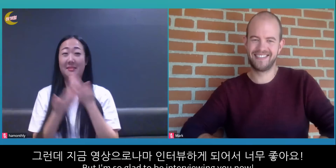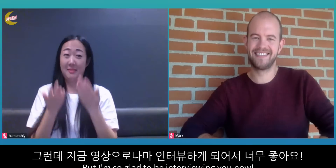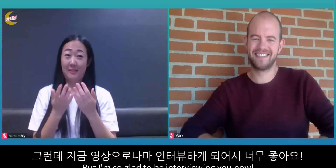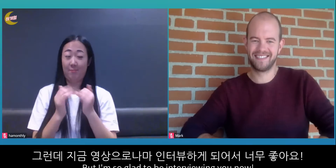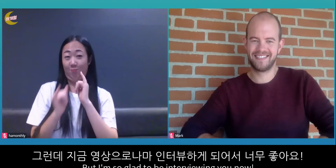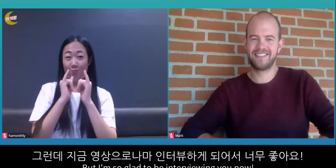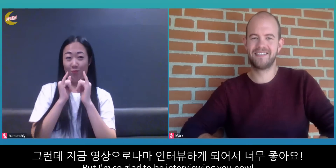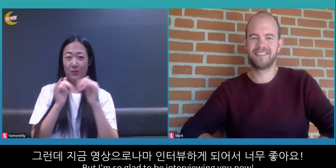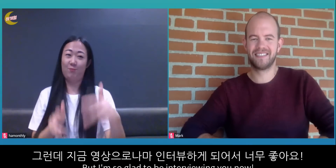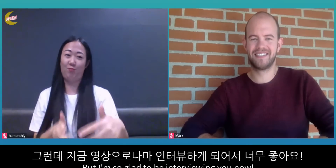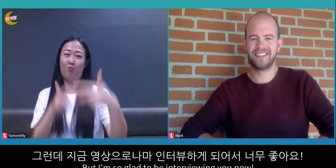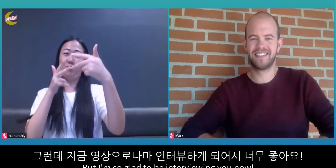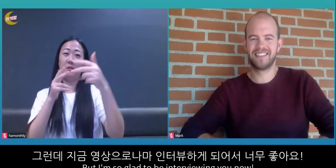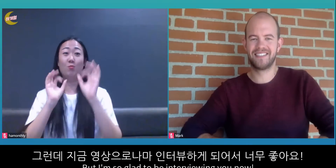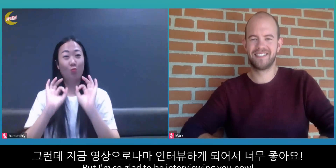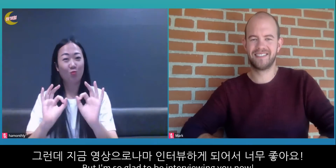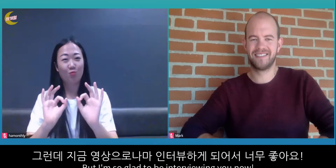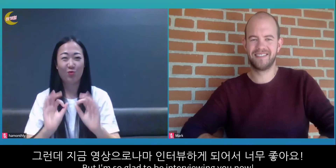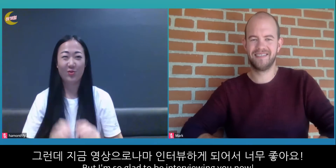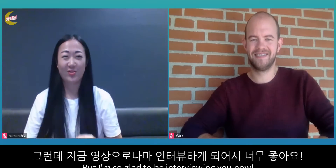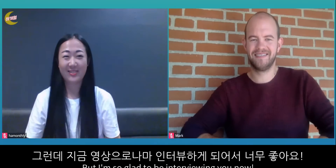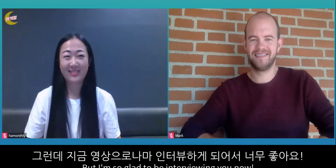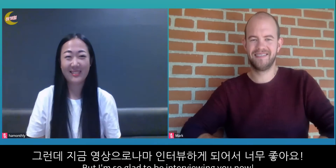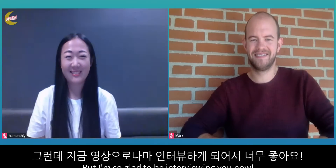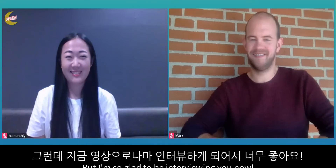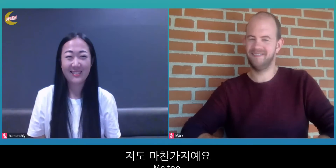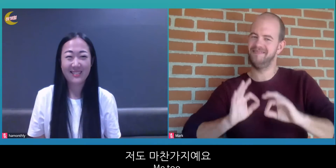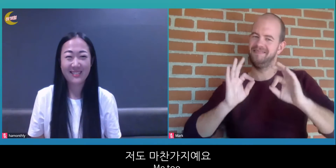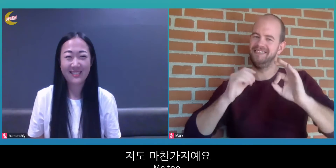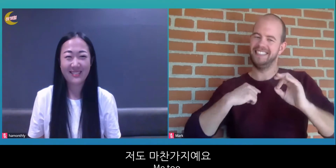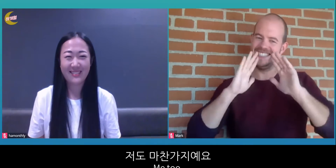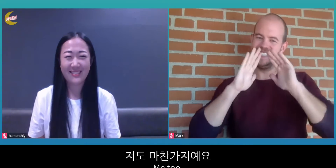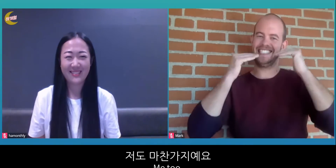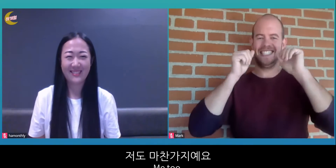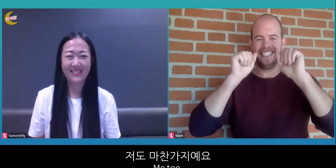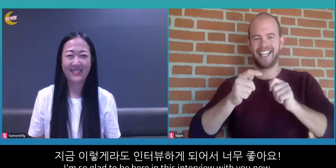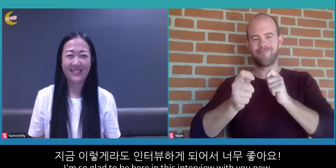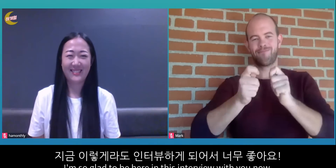でも、今あなたにインタビューできてとてもうれしいです！ 私も。